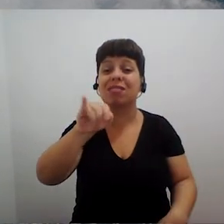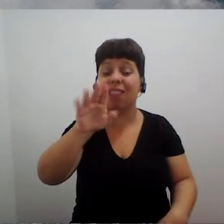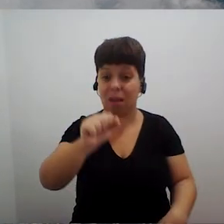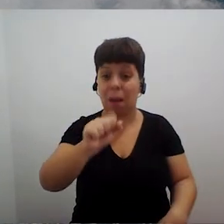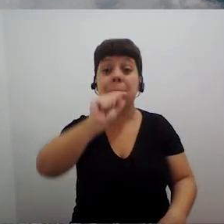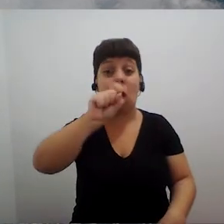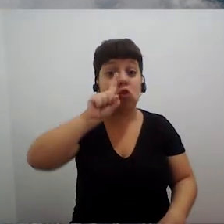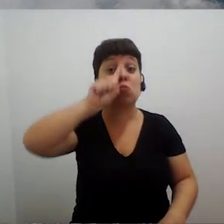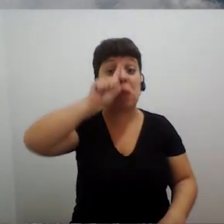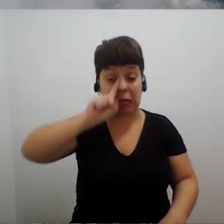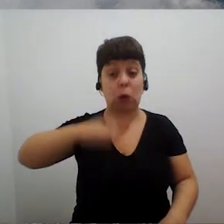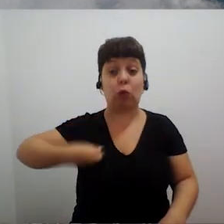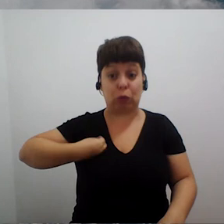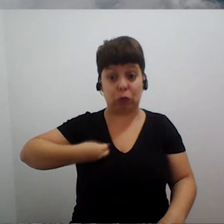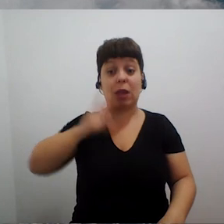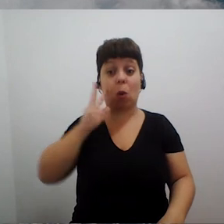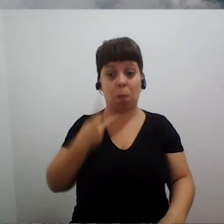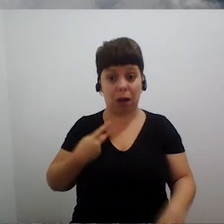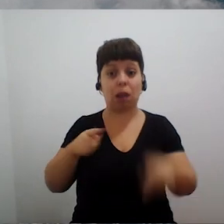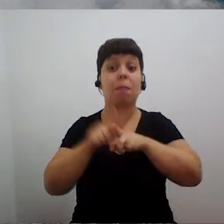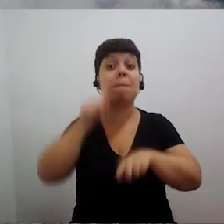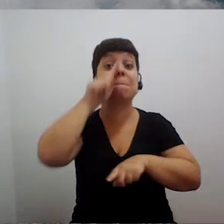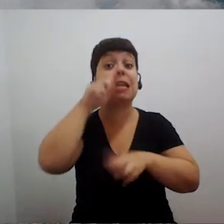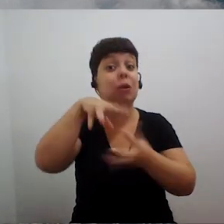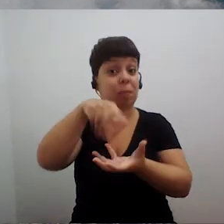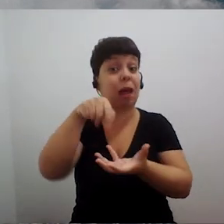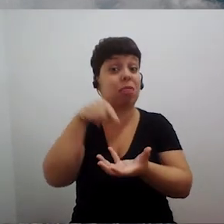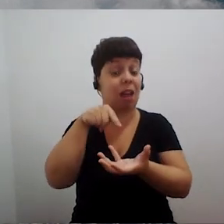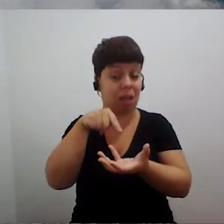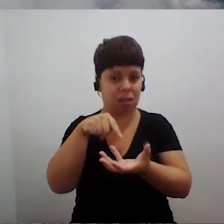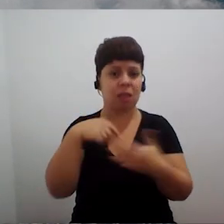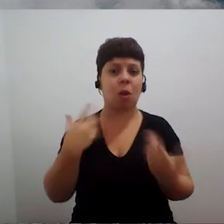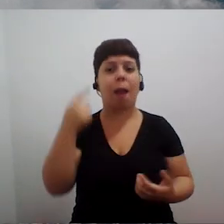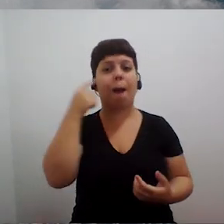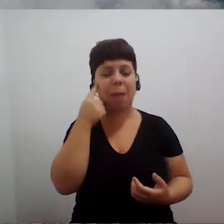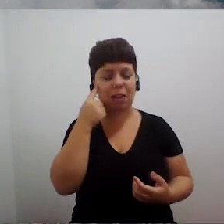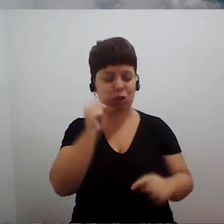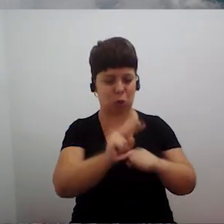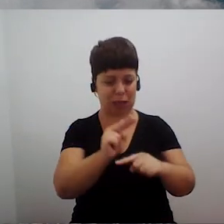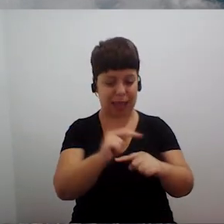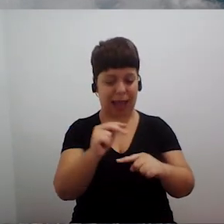humana e o próprio planeta. Porém eu penso que nós precisamos cuidar não somente por nossa causa em